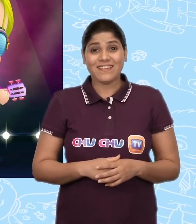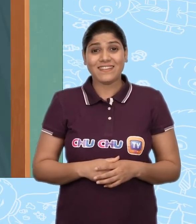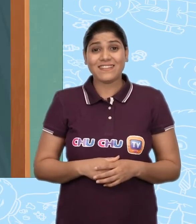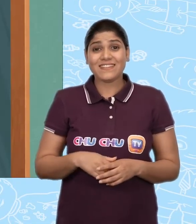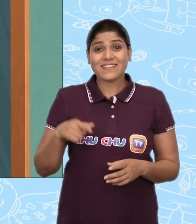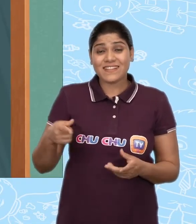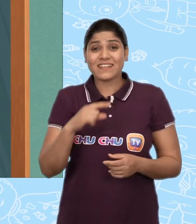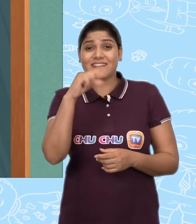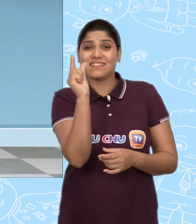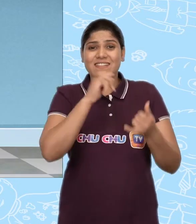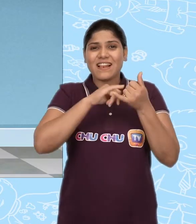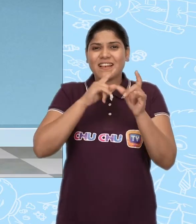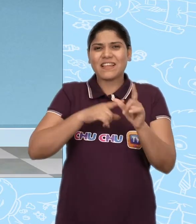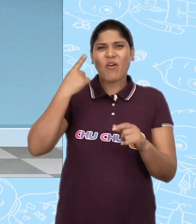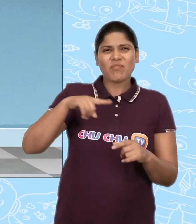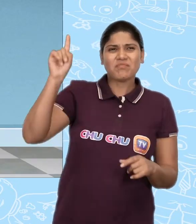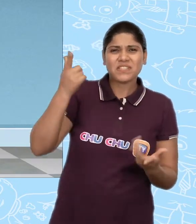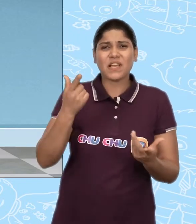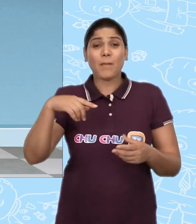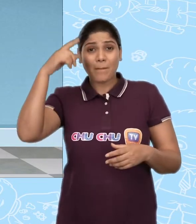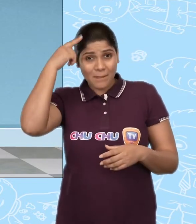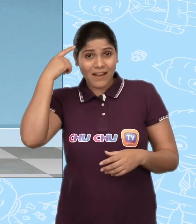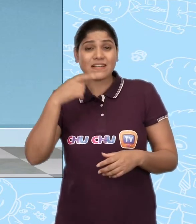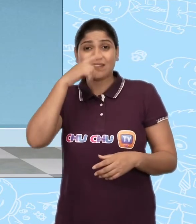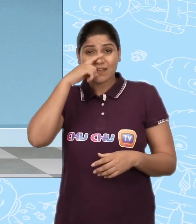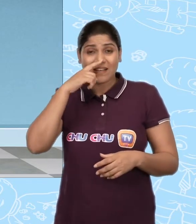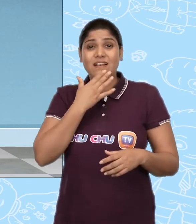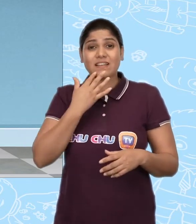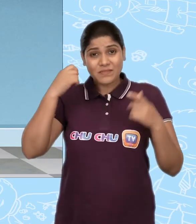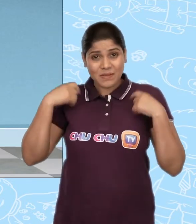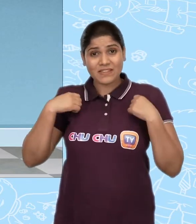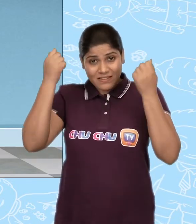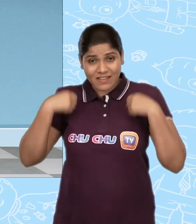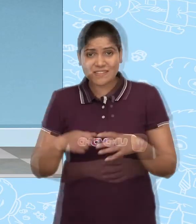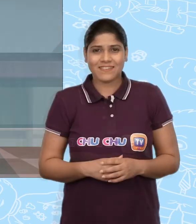इसलिए Cussly लगभग हर दिन काला और नीला ही पहनता।